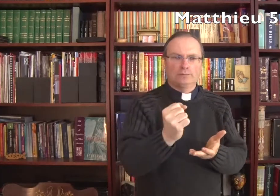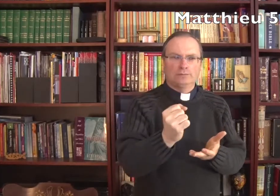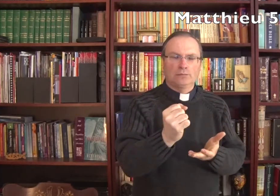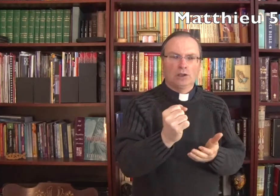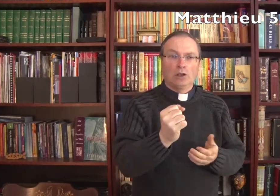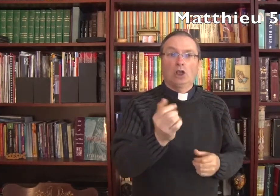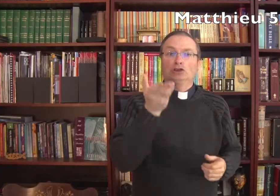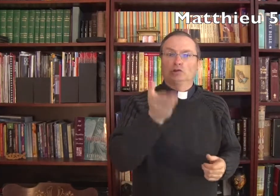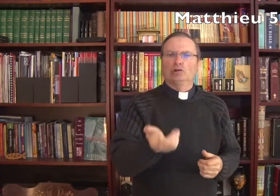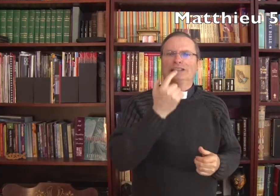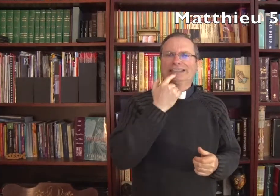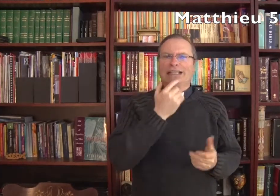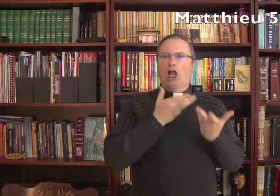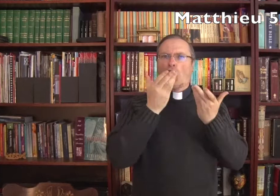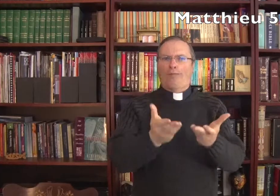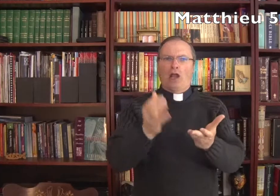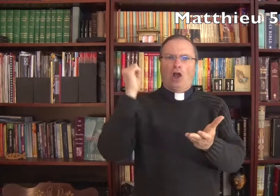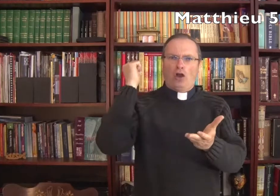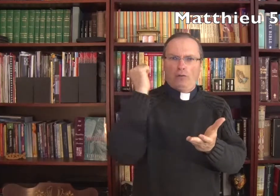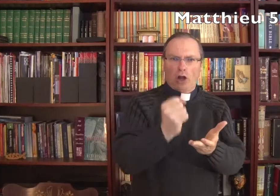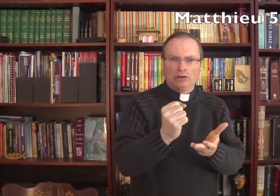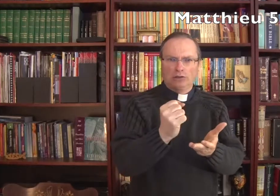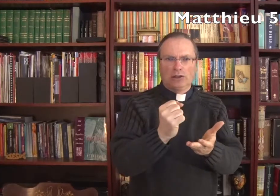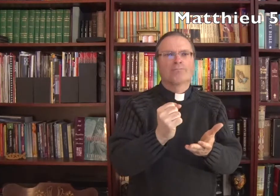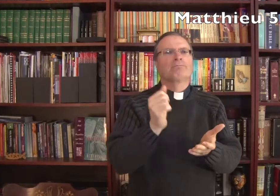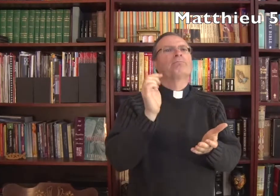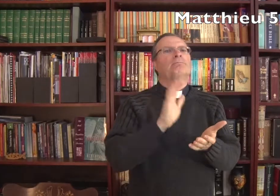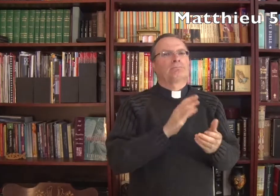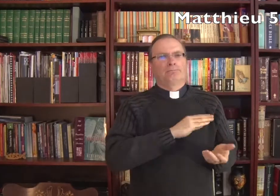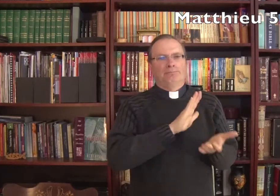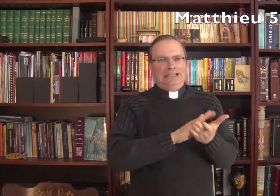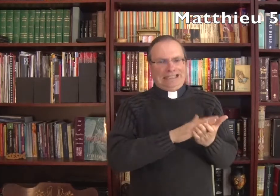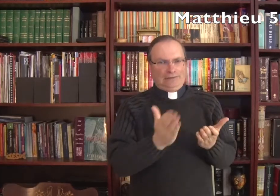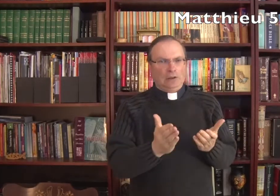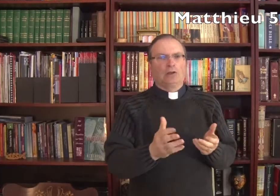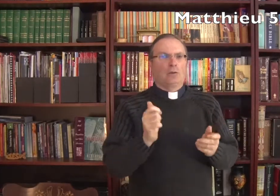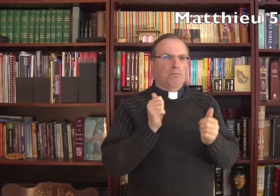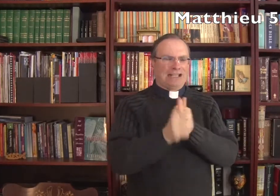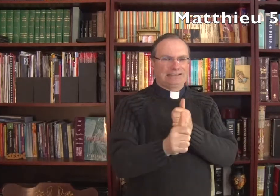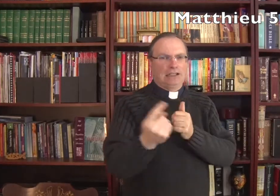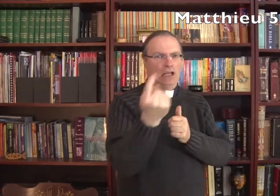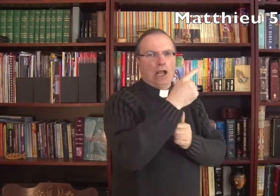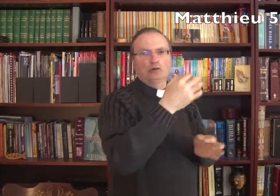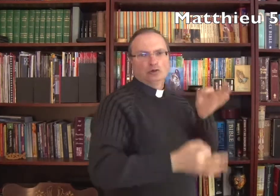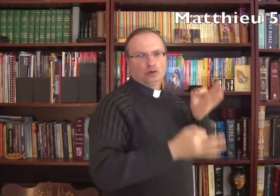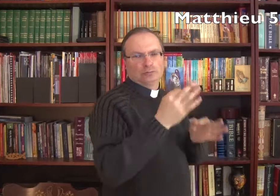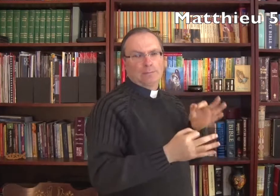celui qui commet un meurtre mérite de passer en jugement.’